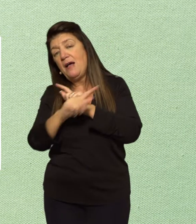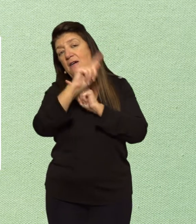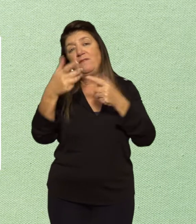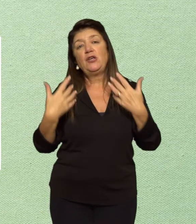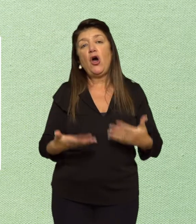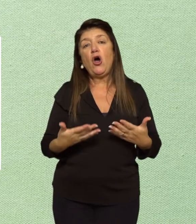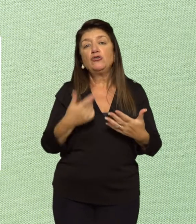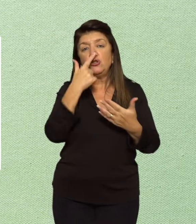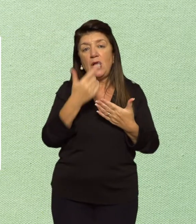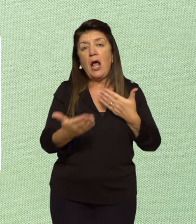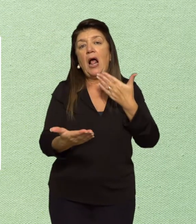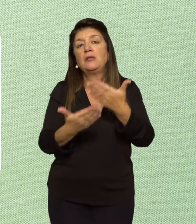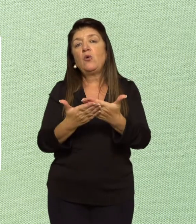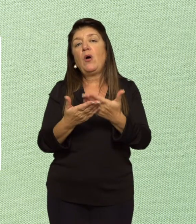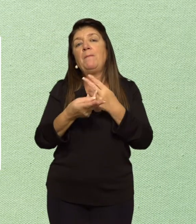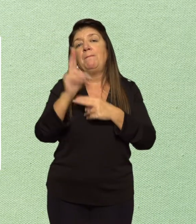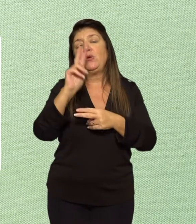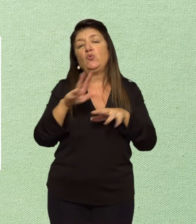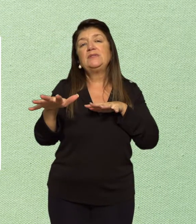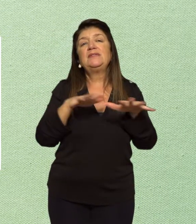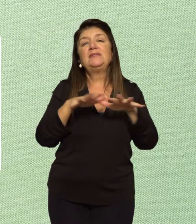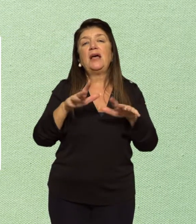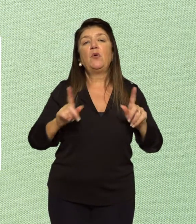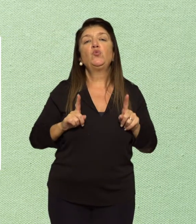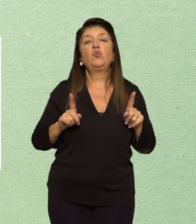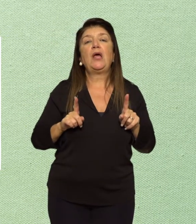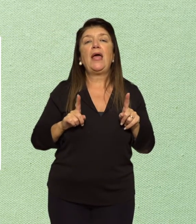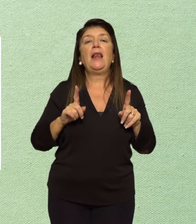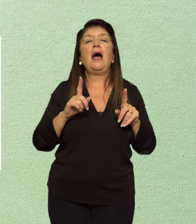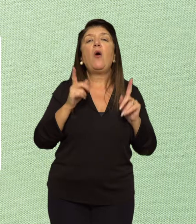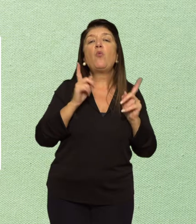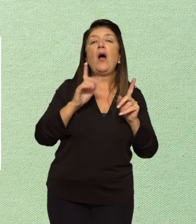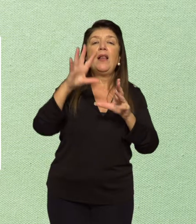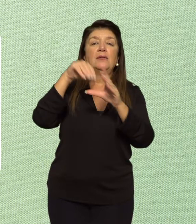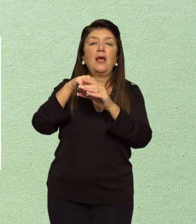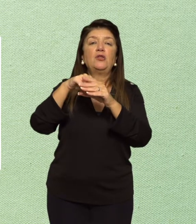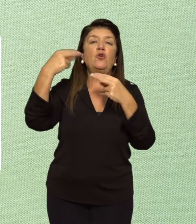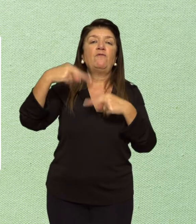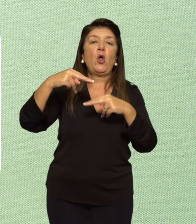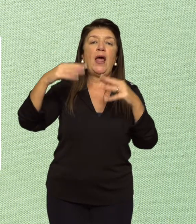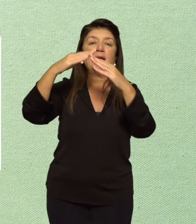di tutela contro la violenza domestica e la violenza di genere a quelle che sono le raccomandazioni